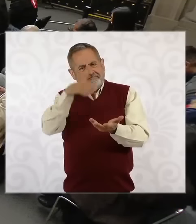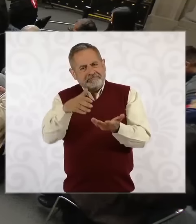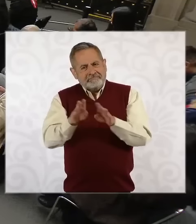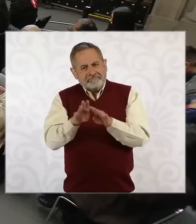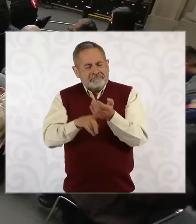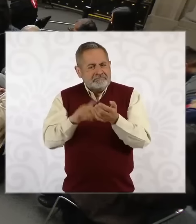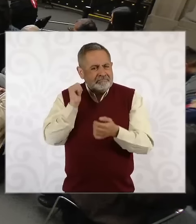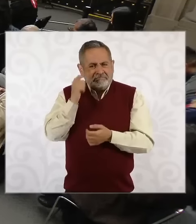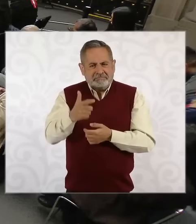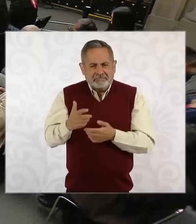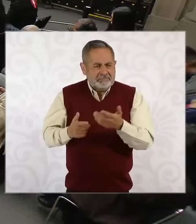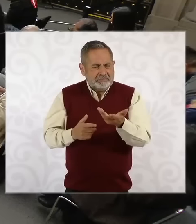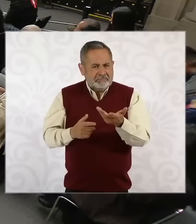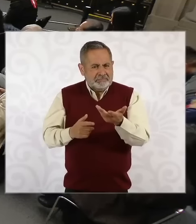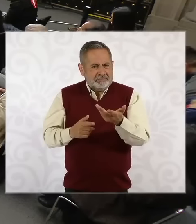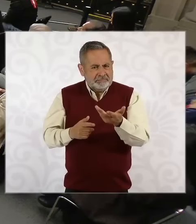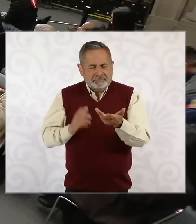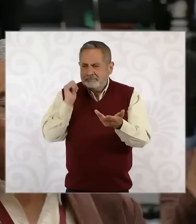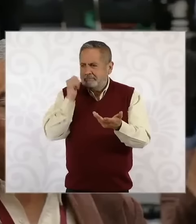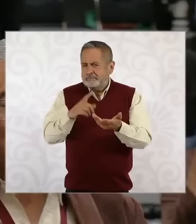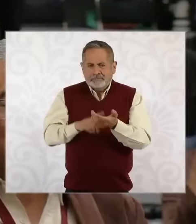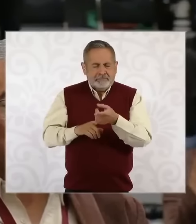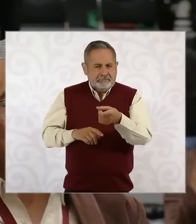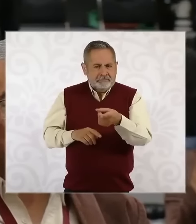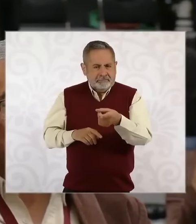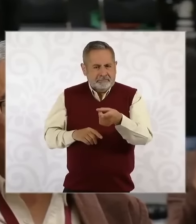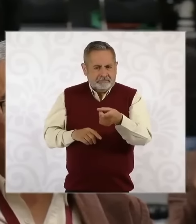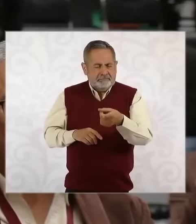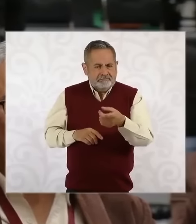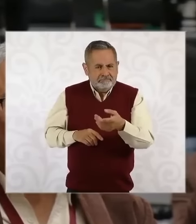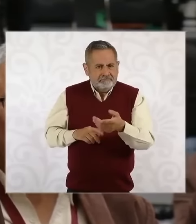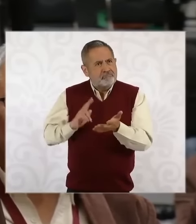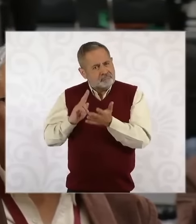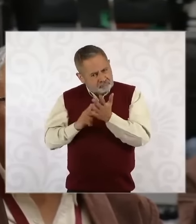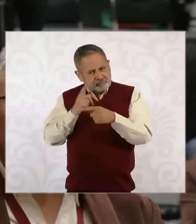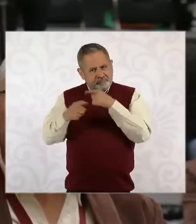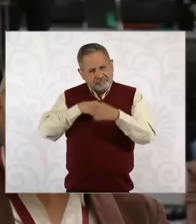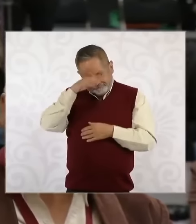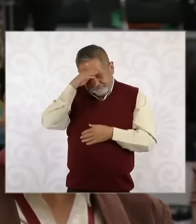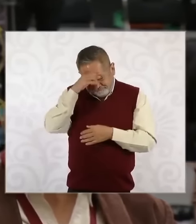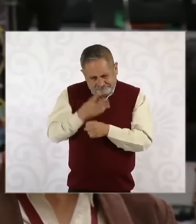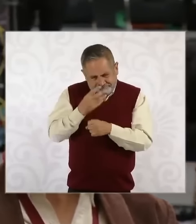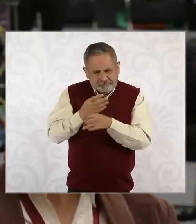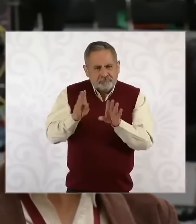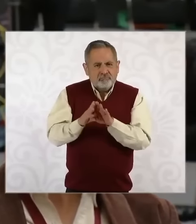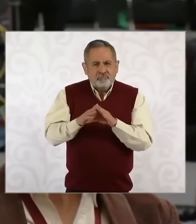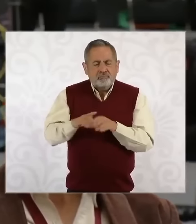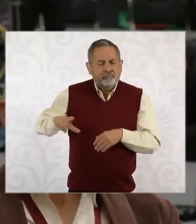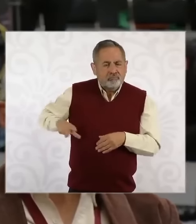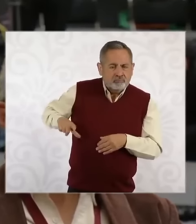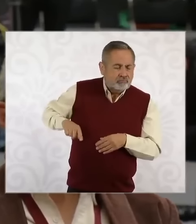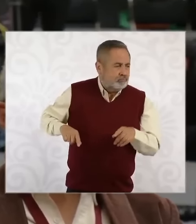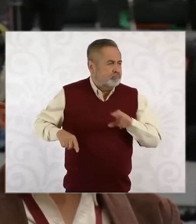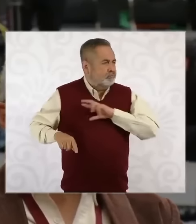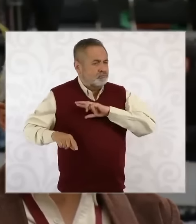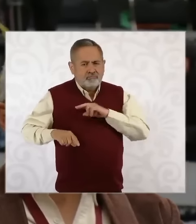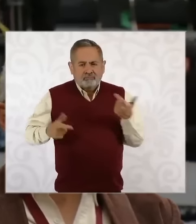ya hay avances del rediseño y si se considera un esquema con inversión mixta y si además si existe